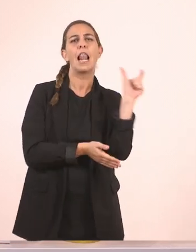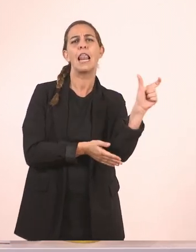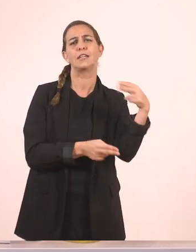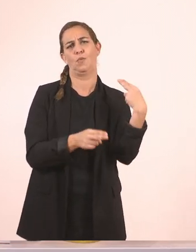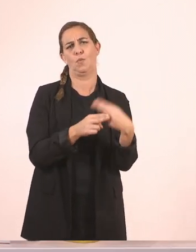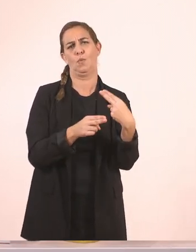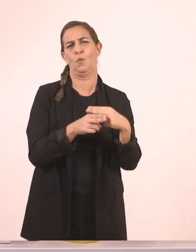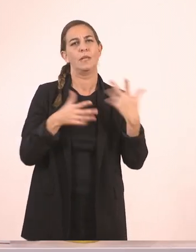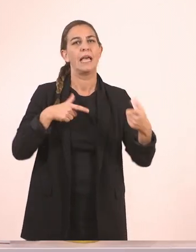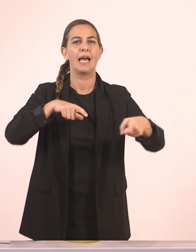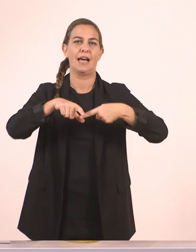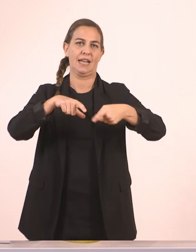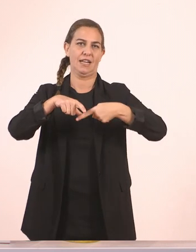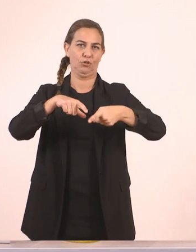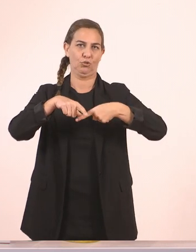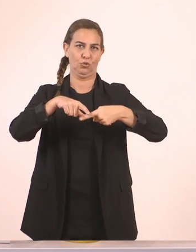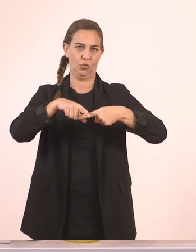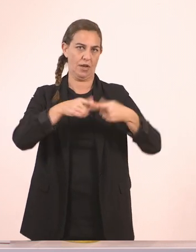τα "Χριστούγεννα", την έχω εδώ ήδη γραμμένη,